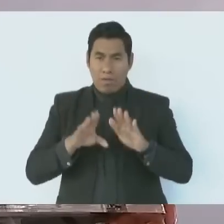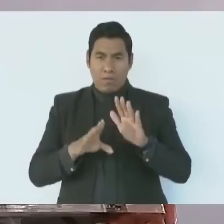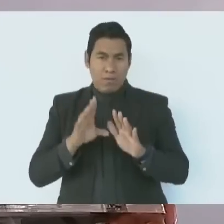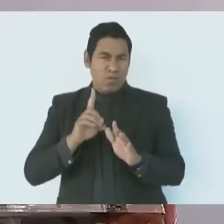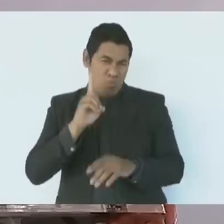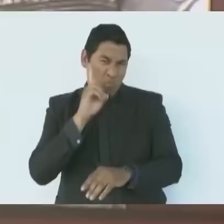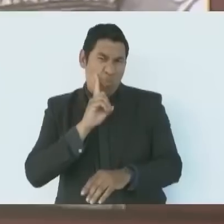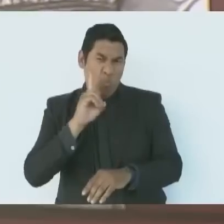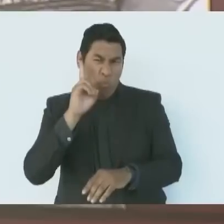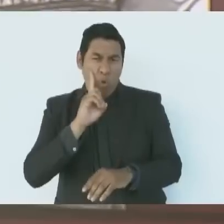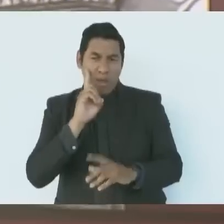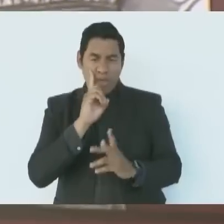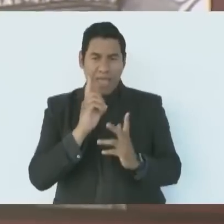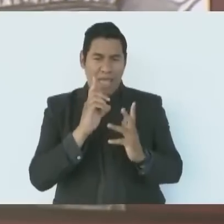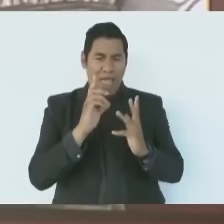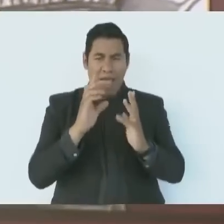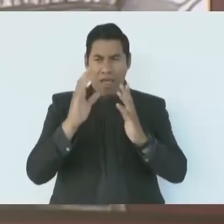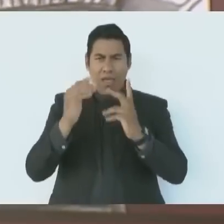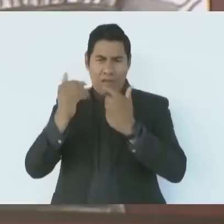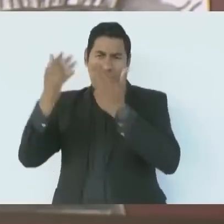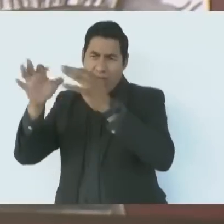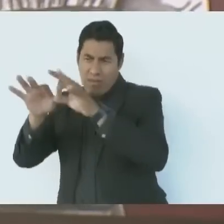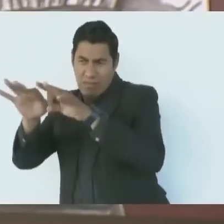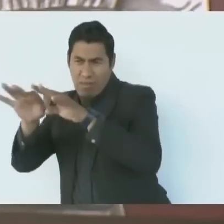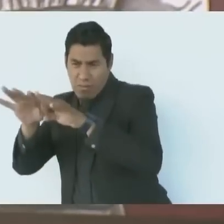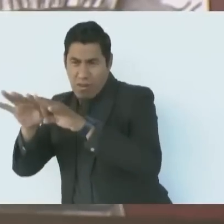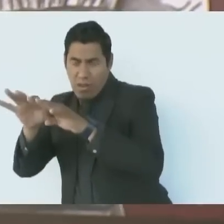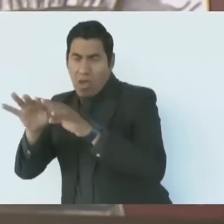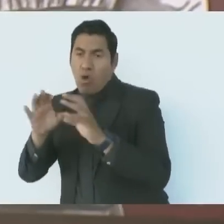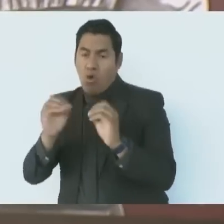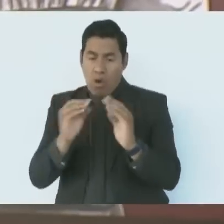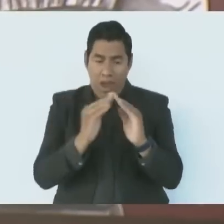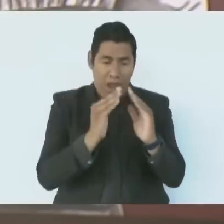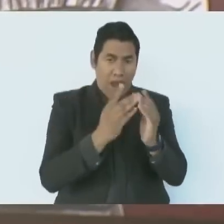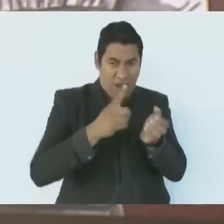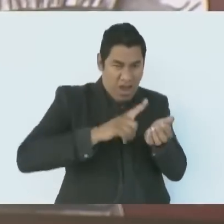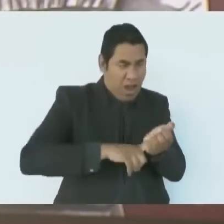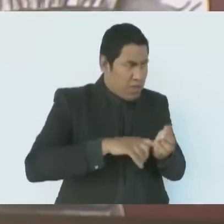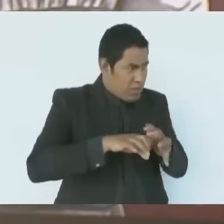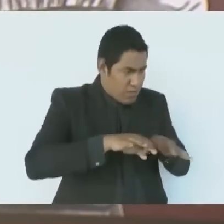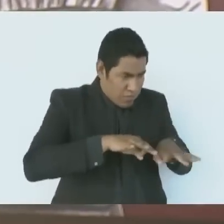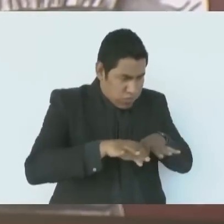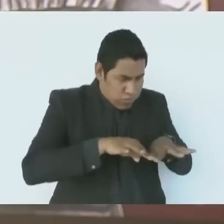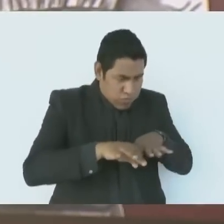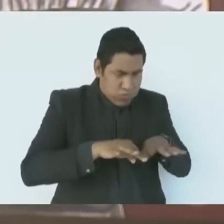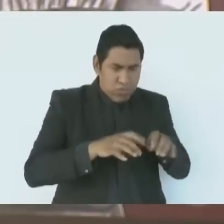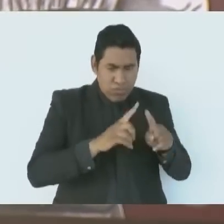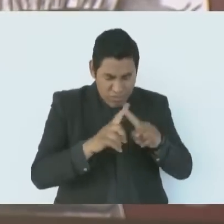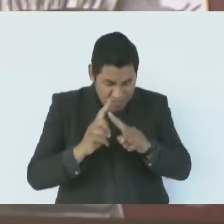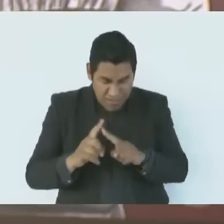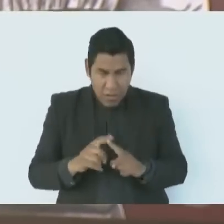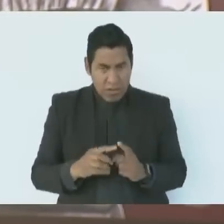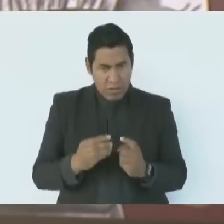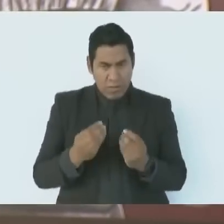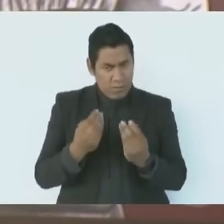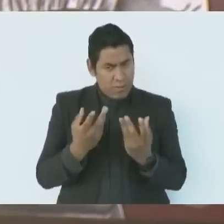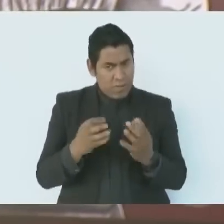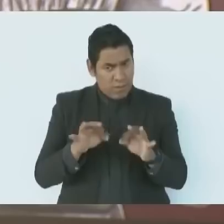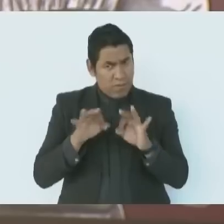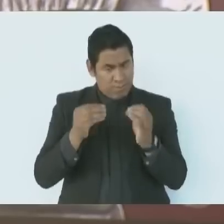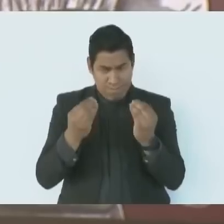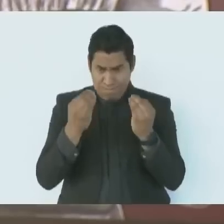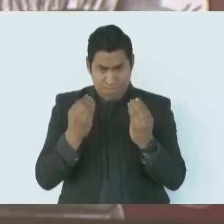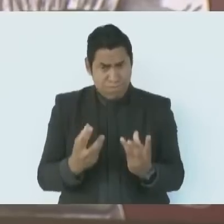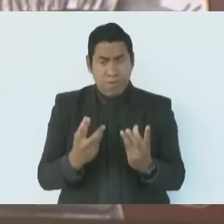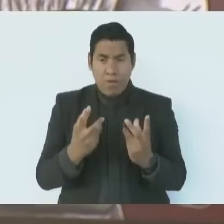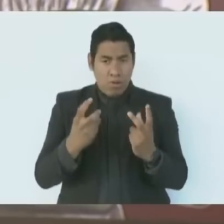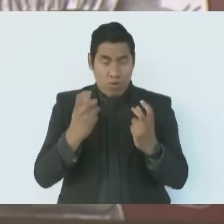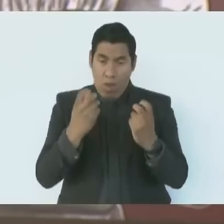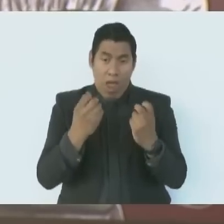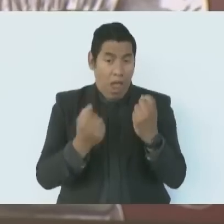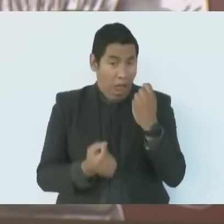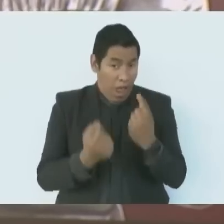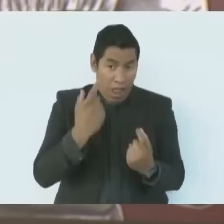fuera del hogar o solo dentro del hogar hacemos mucho trabajo que no es reconocido muchas veces